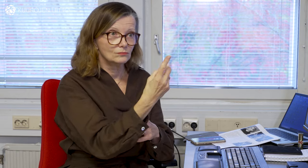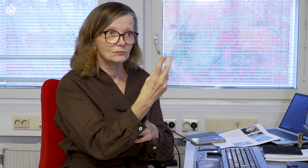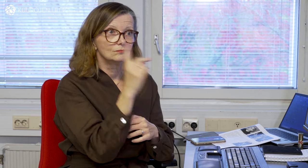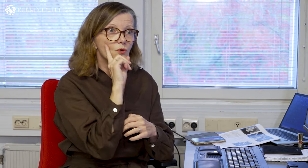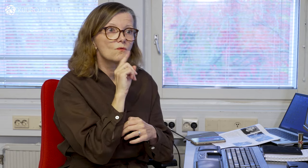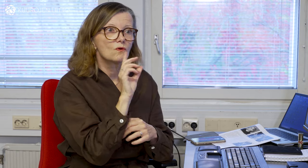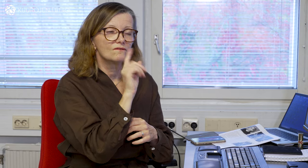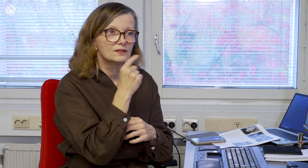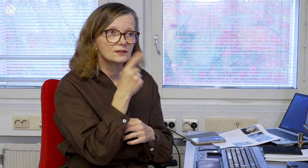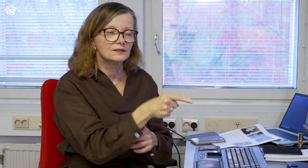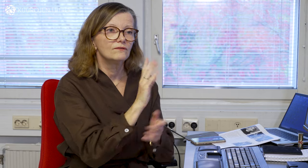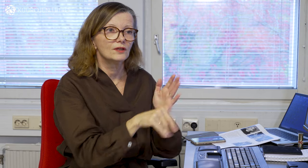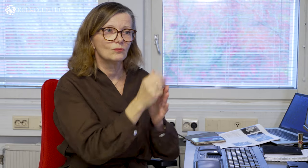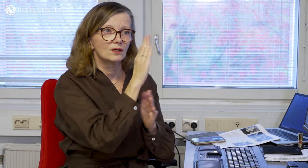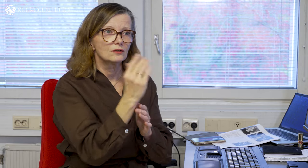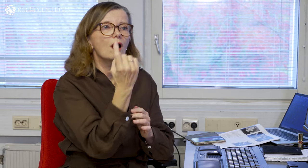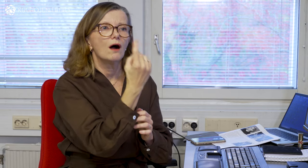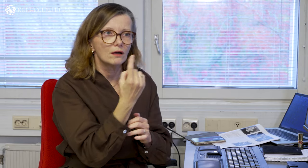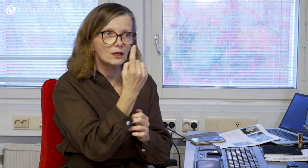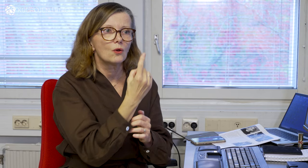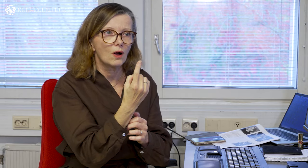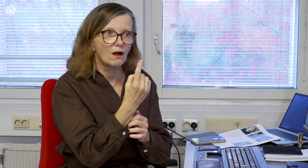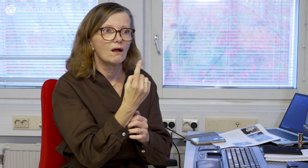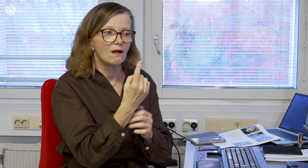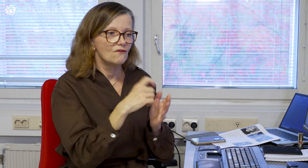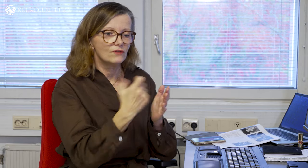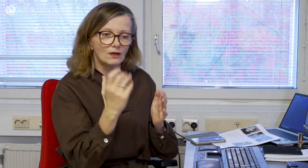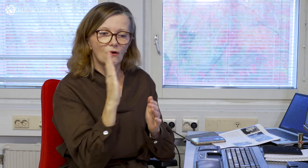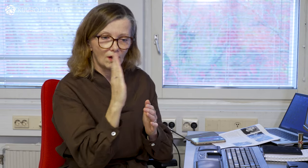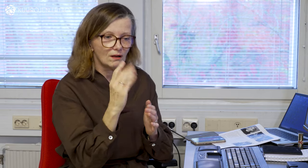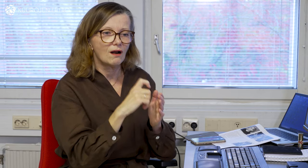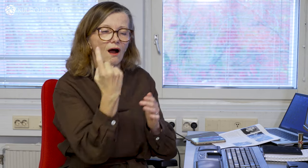Jotkut kuurot asiakkaat kertoivat, että Viittomakielinen kirjasto on viikon aikana -